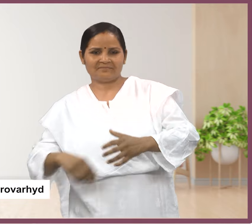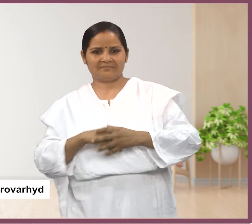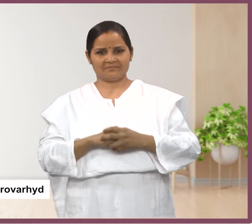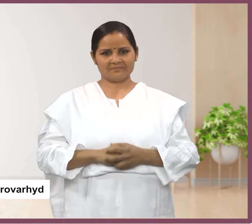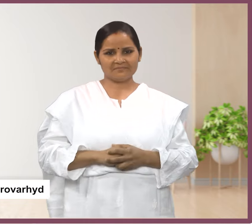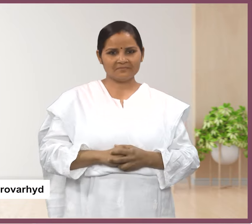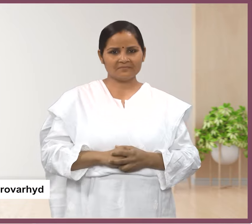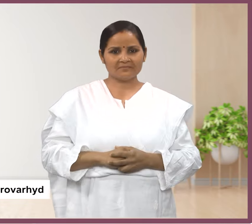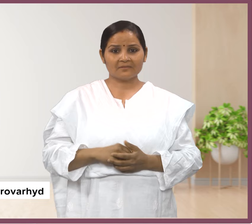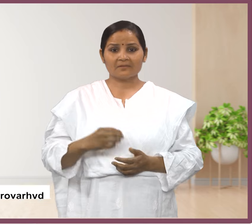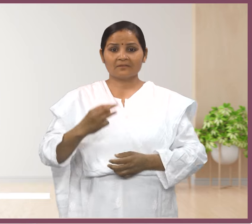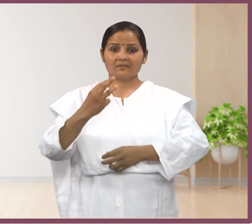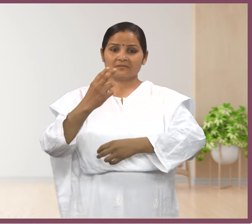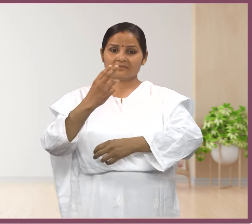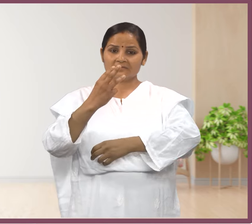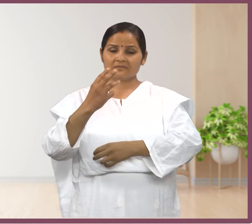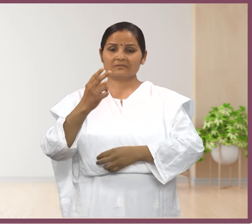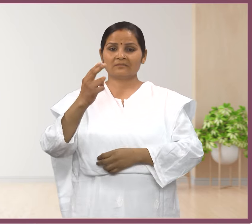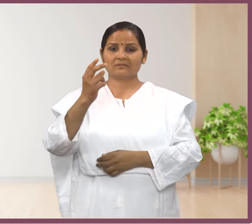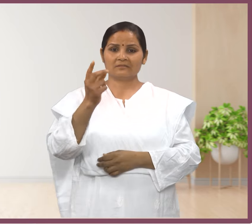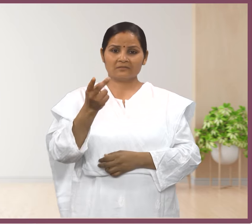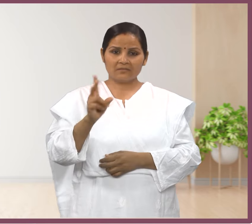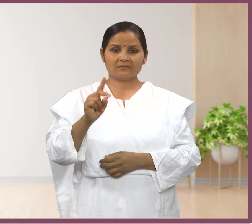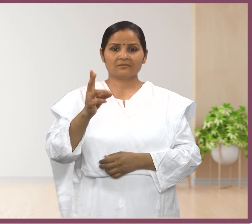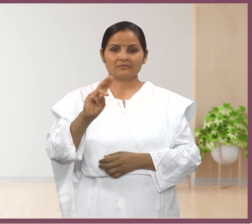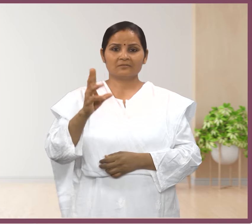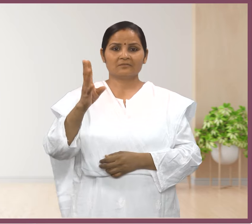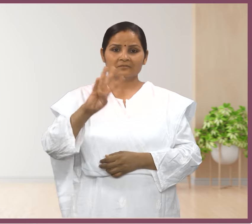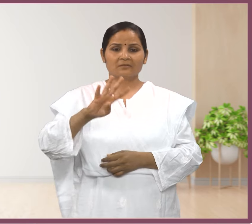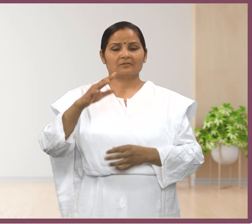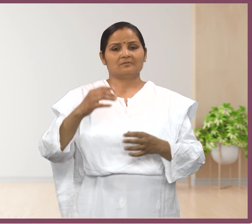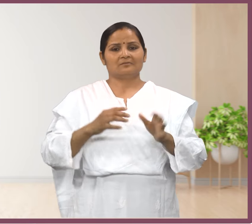ఇలా అతను మూడు, నాలుగు సార్లు చేసి చూపించాడు.